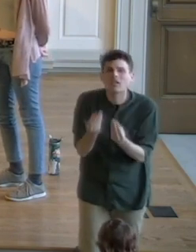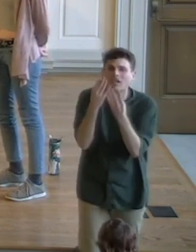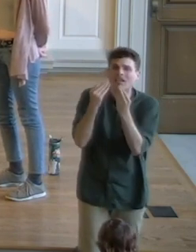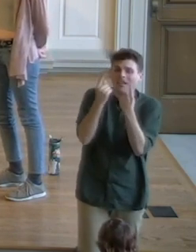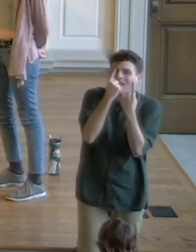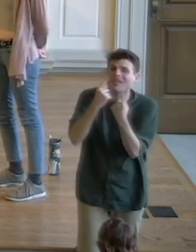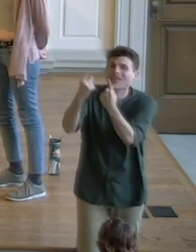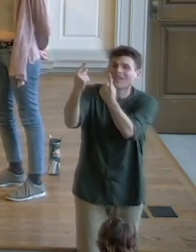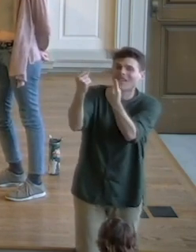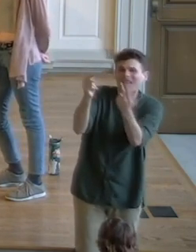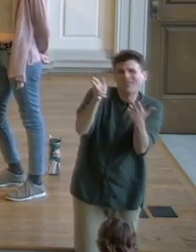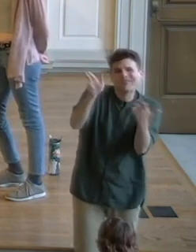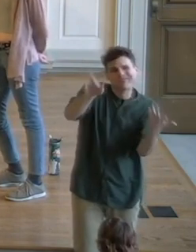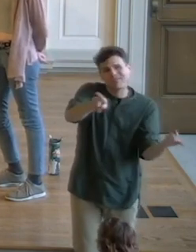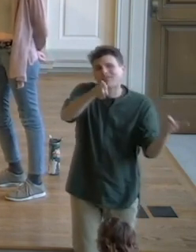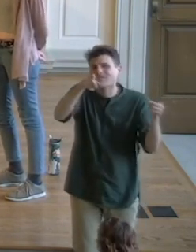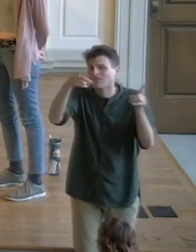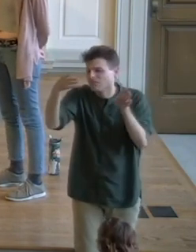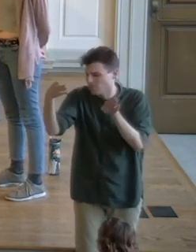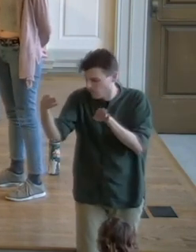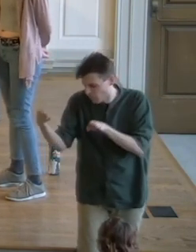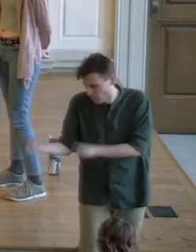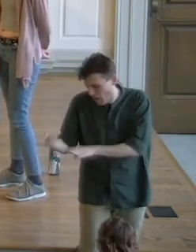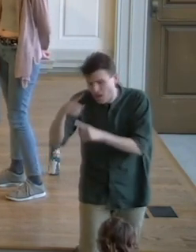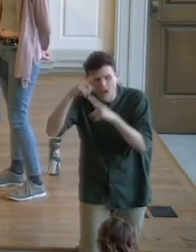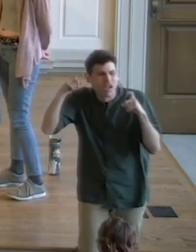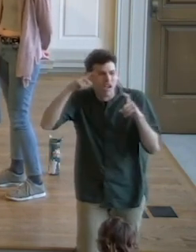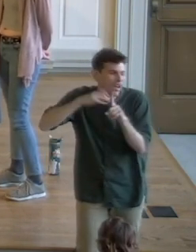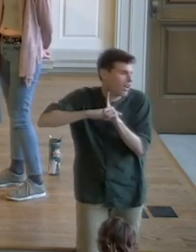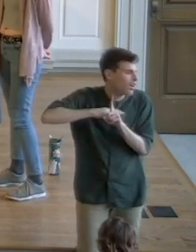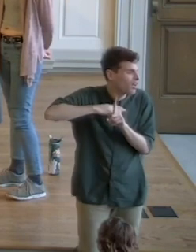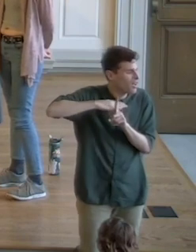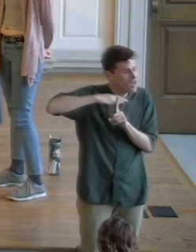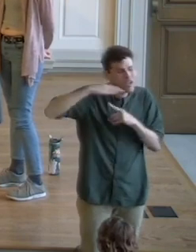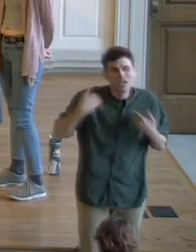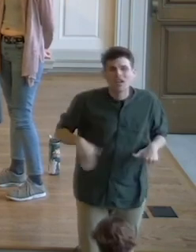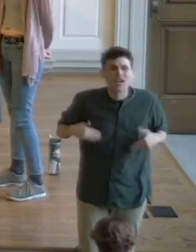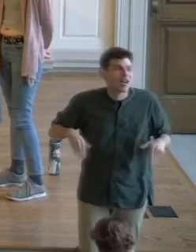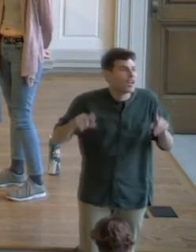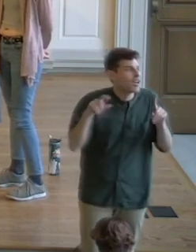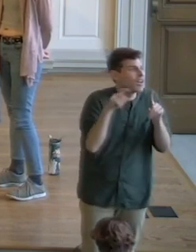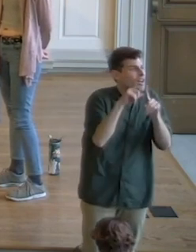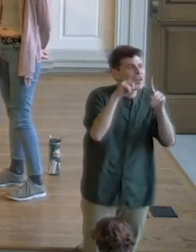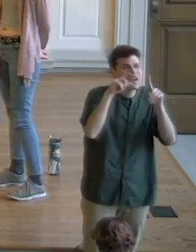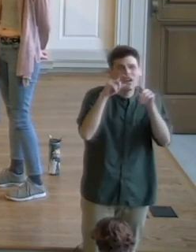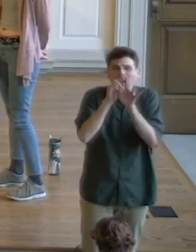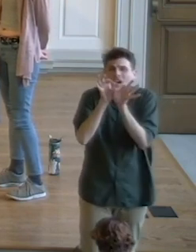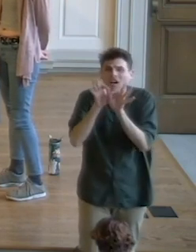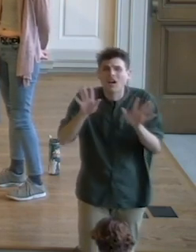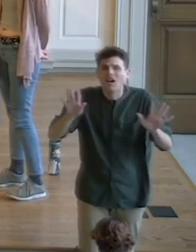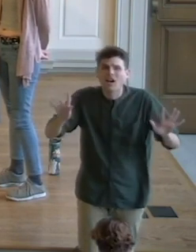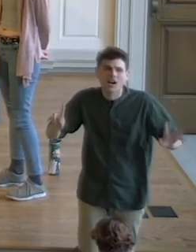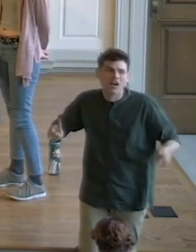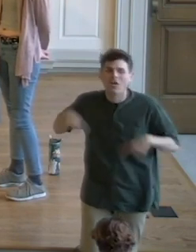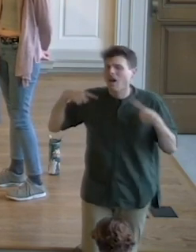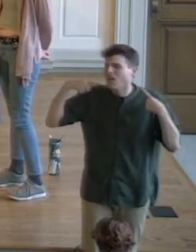Disparo en el calor del verano Y más cierto que las palabras Estamos muy lejos, muy lejos